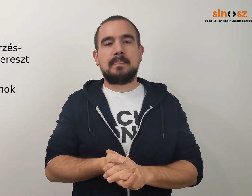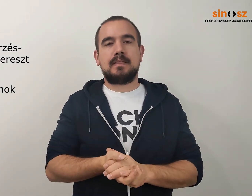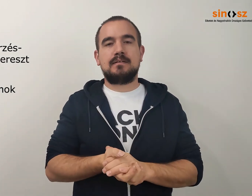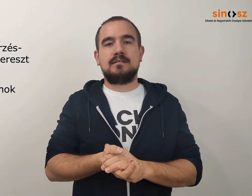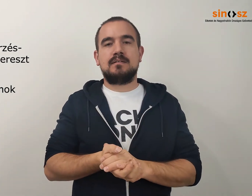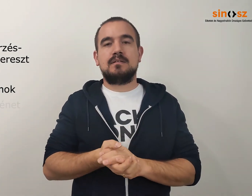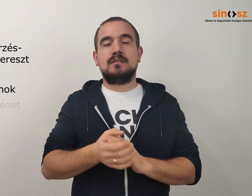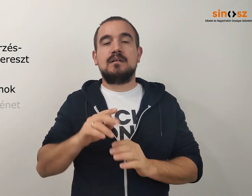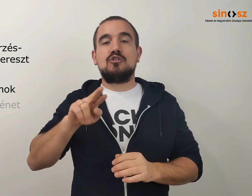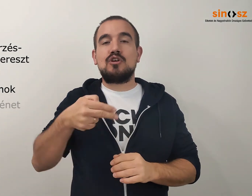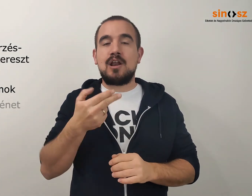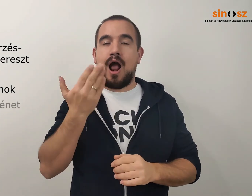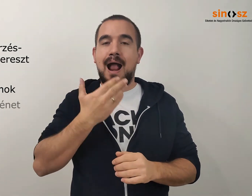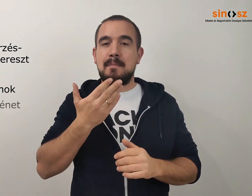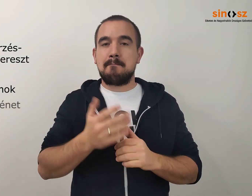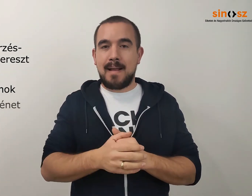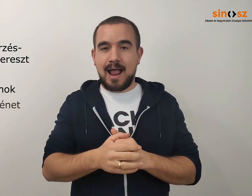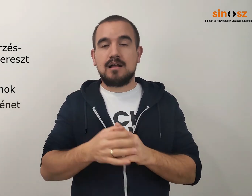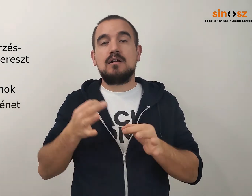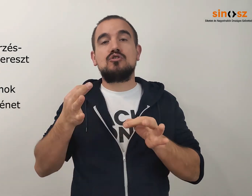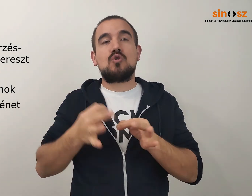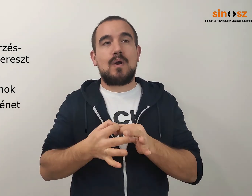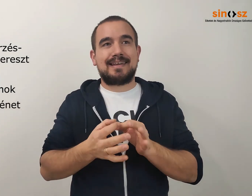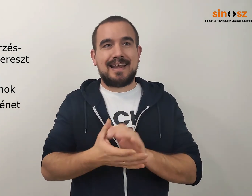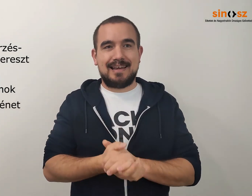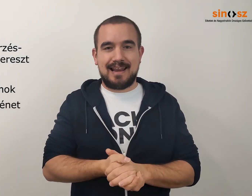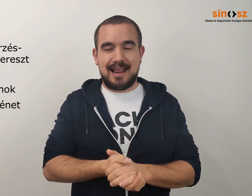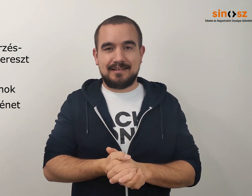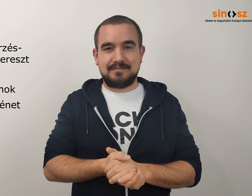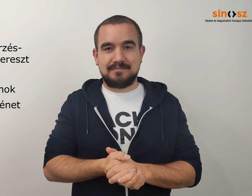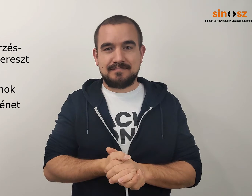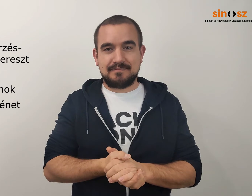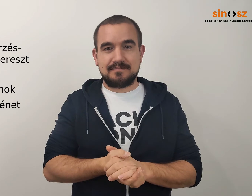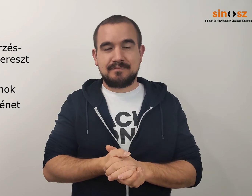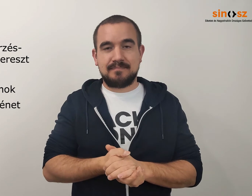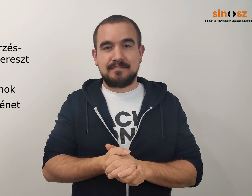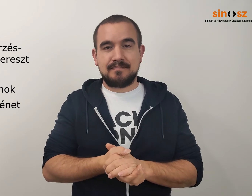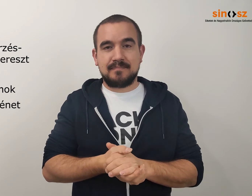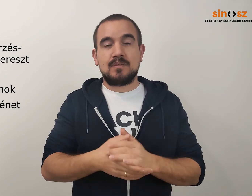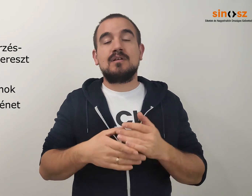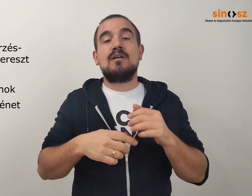SINA-HBME története.